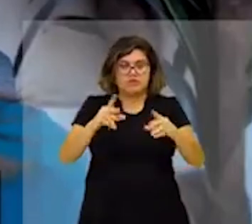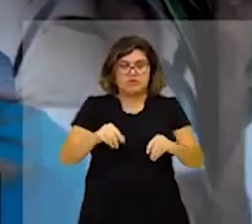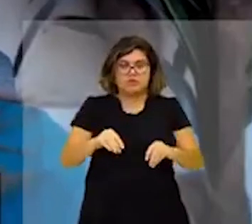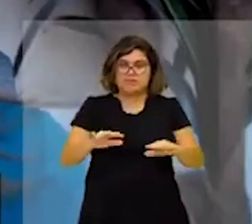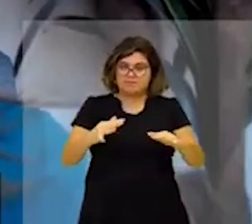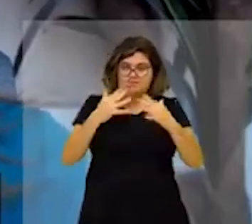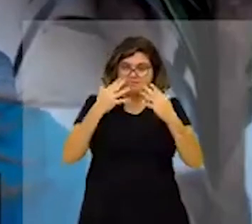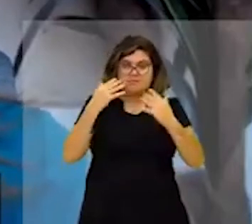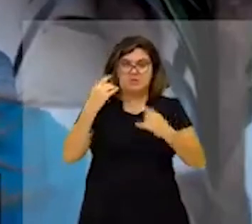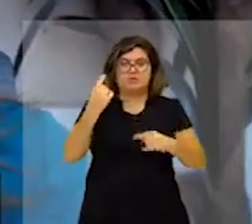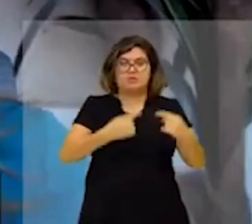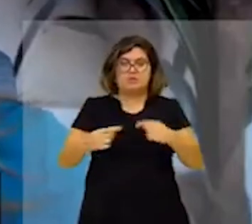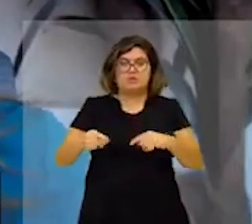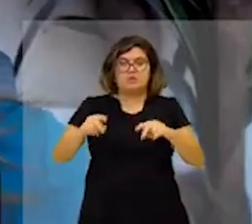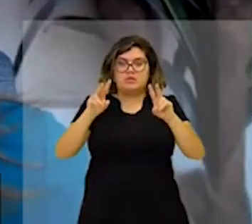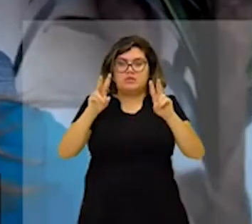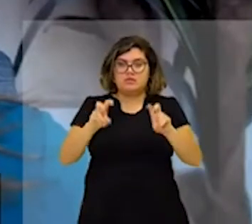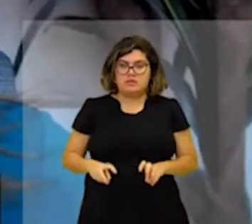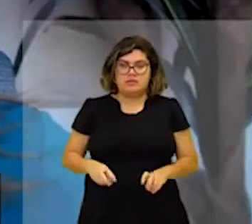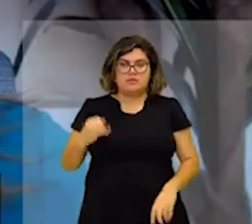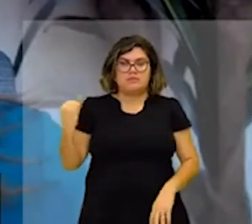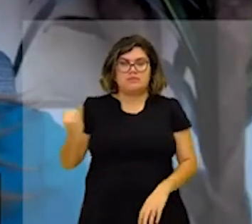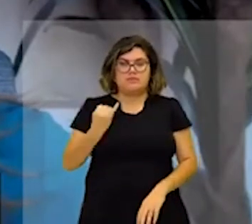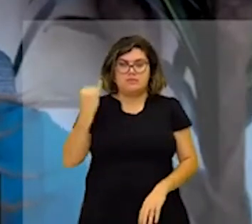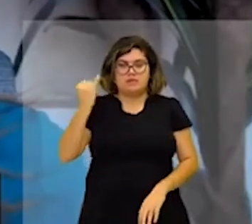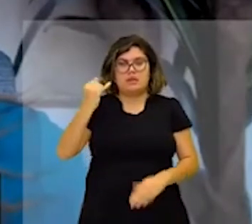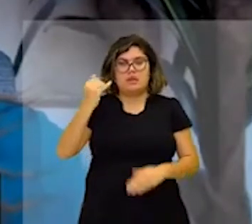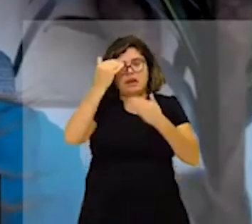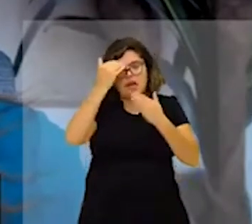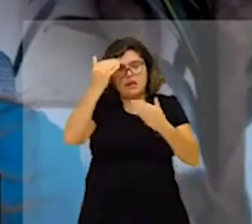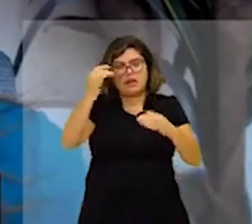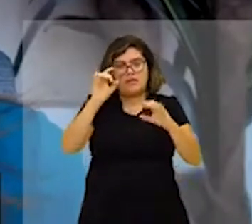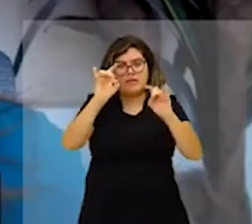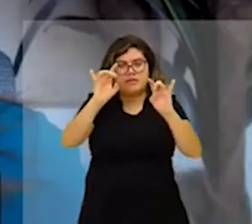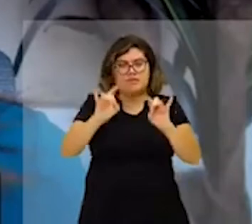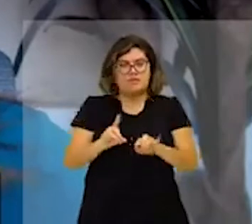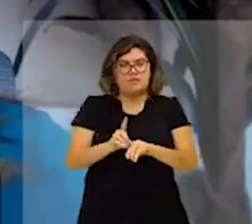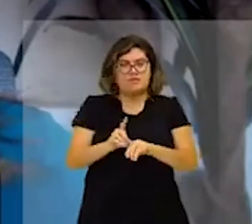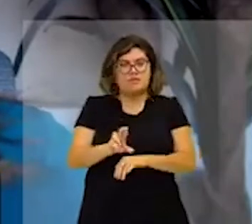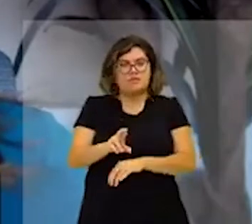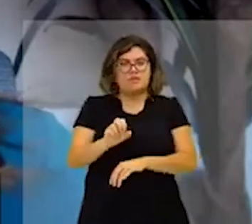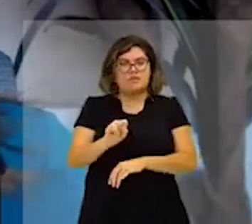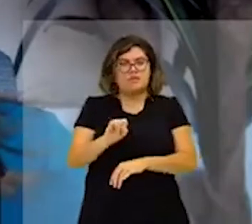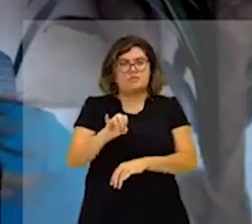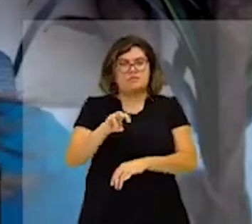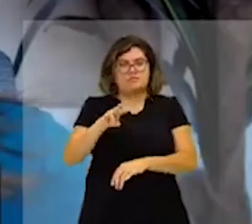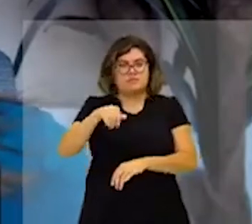discussão desse tema que nos é tão caro agradeço especialmente Doutora Silvana Krause Drica guzzi